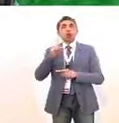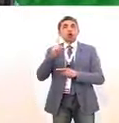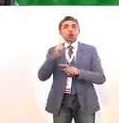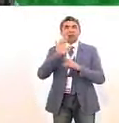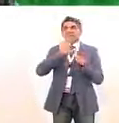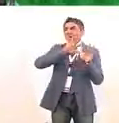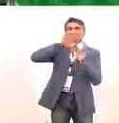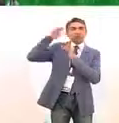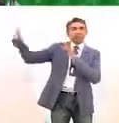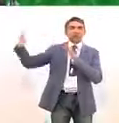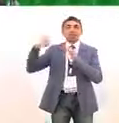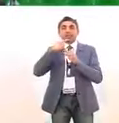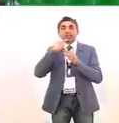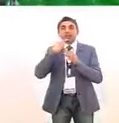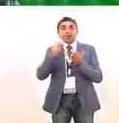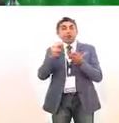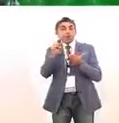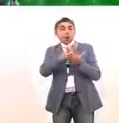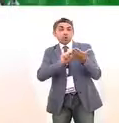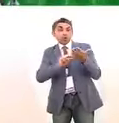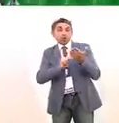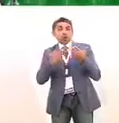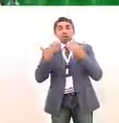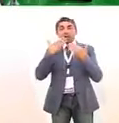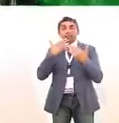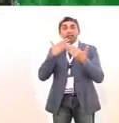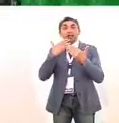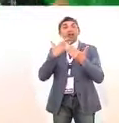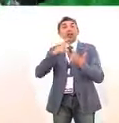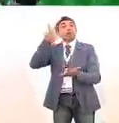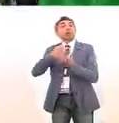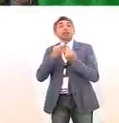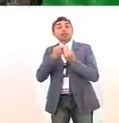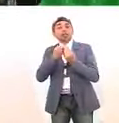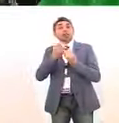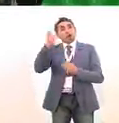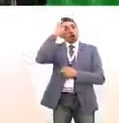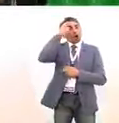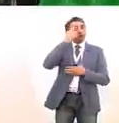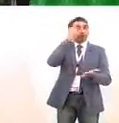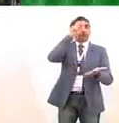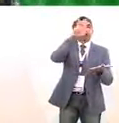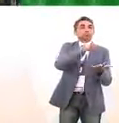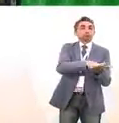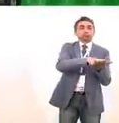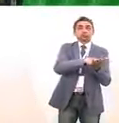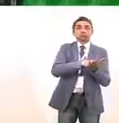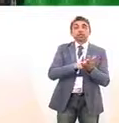una mozione parlamentare approvata col voto del Governo. Ridiamo importanza alle parole.